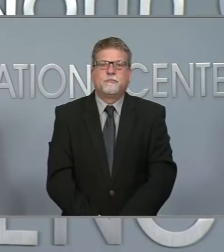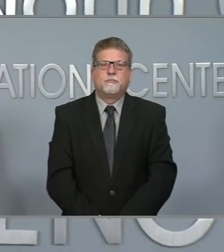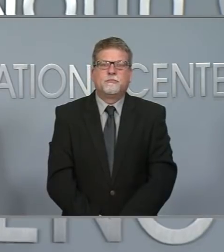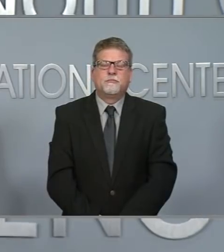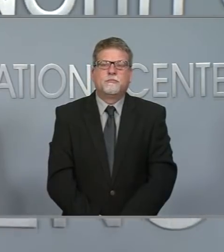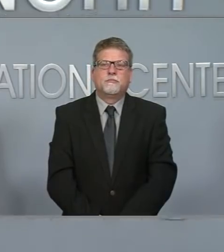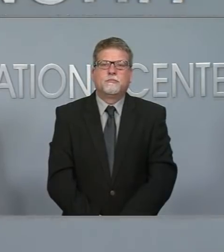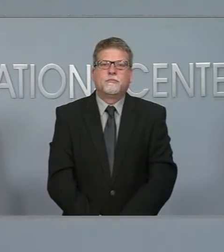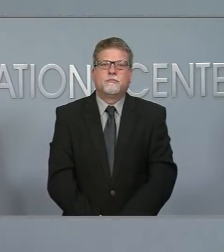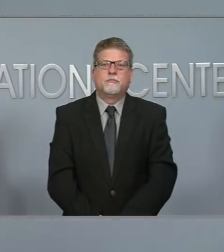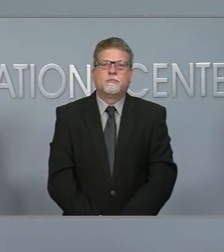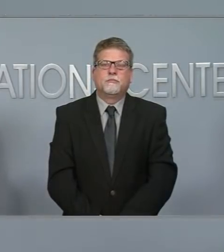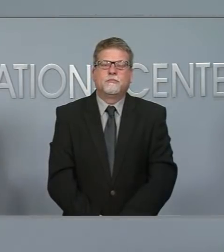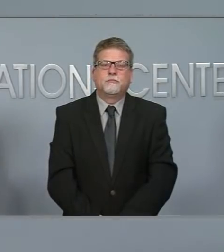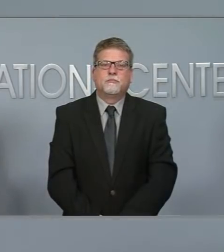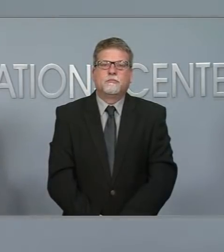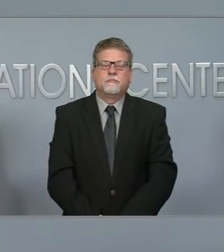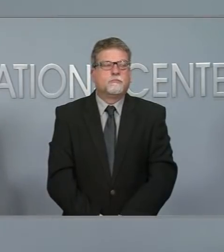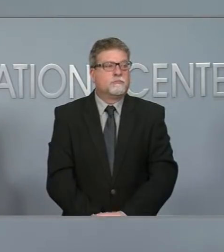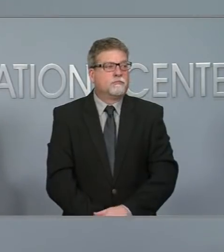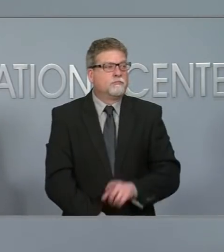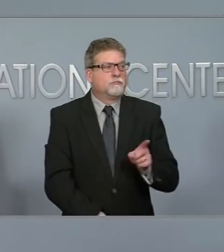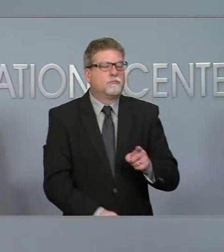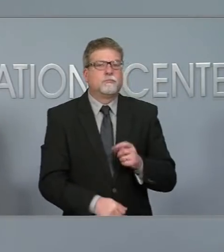de la respuesta de la pandemia